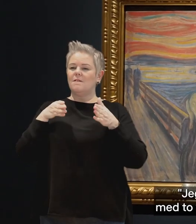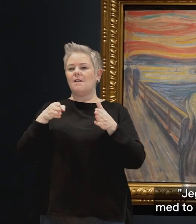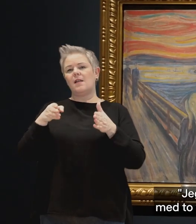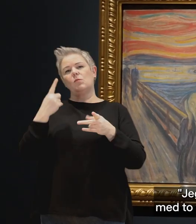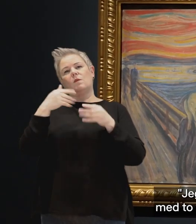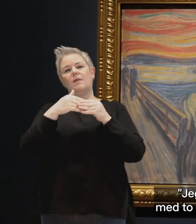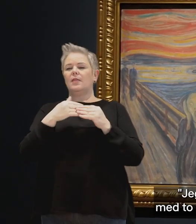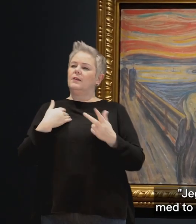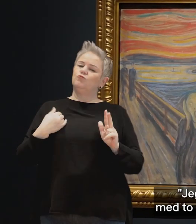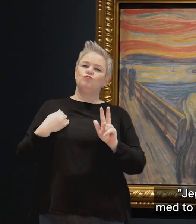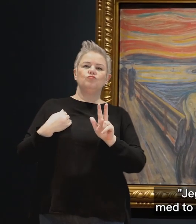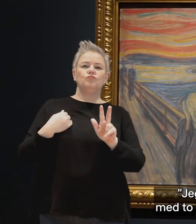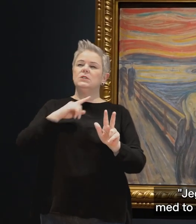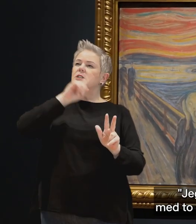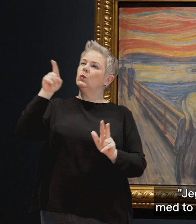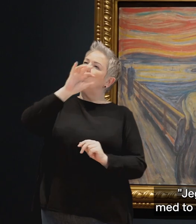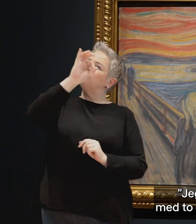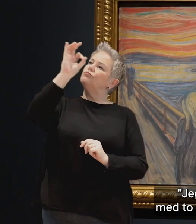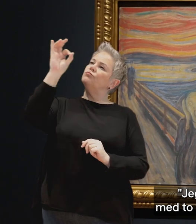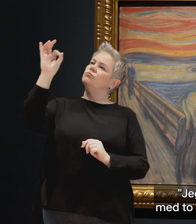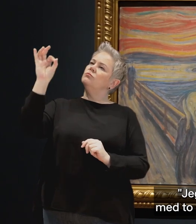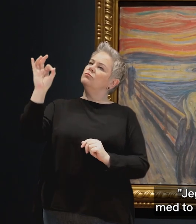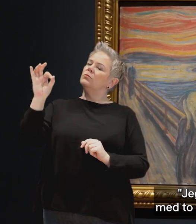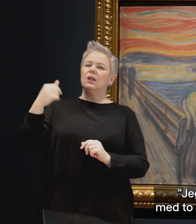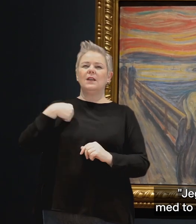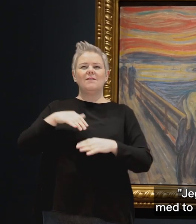"Jeg gik bortover veien med to venner – solen gik ned."